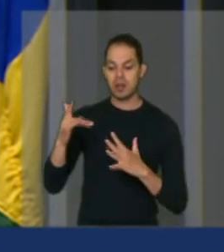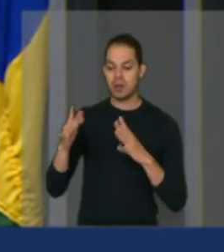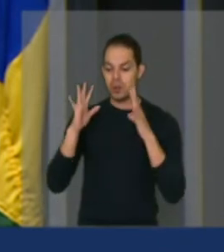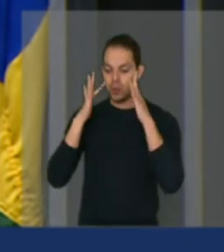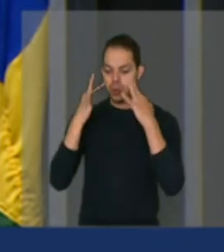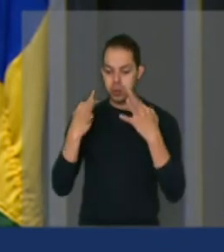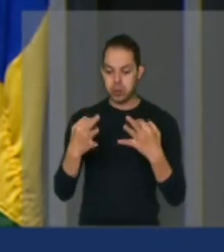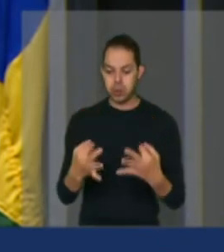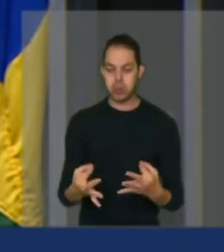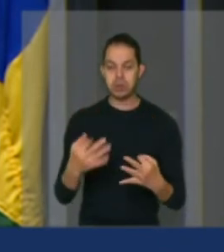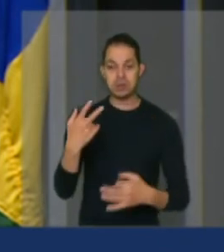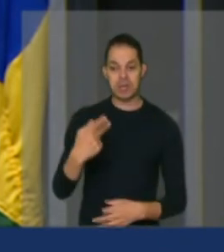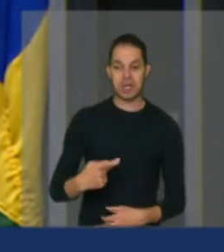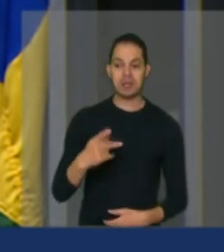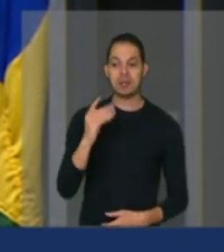UM OLHAR ESPECIAL POR PARTE DO NOSSO PAÍS PARA QUE A GENTE